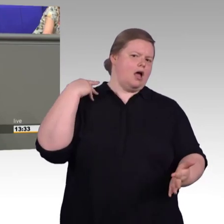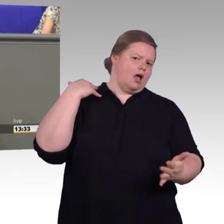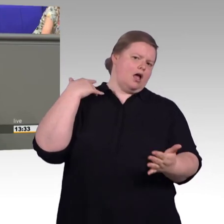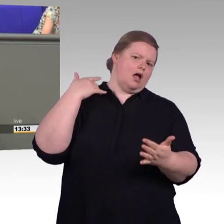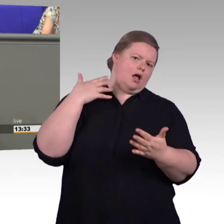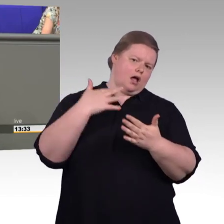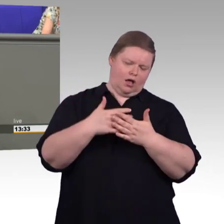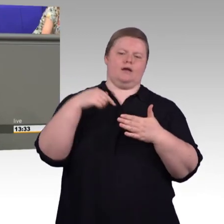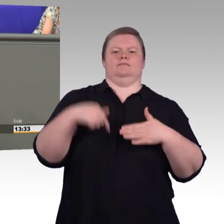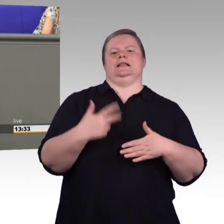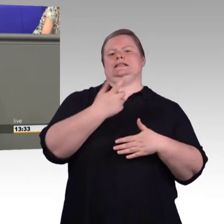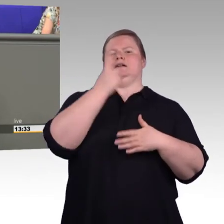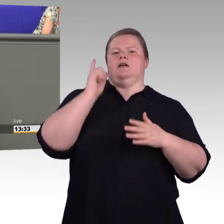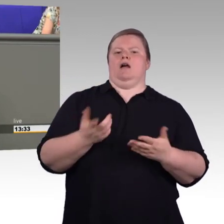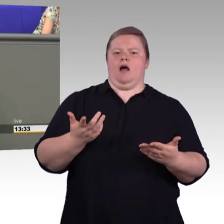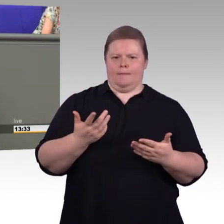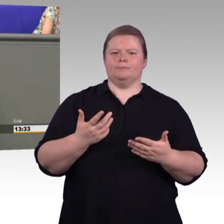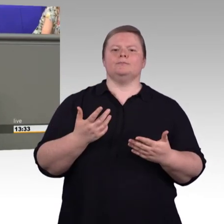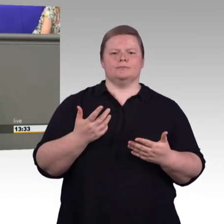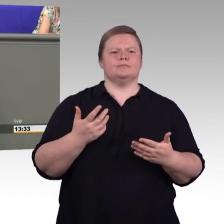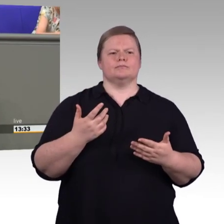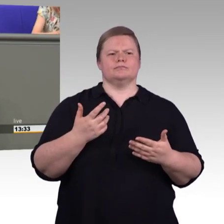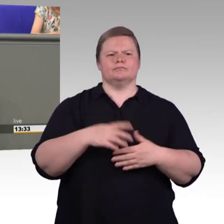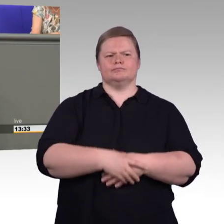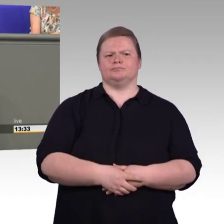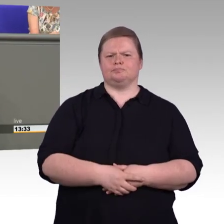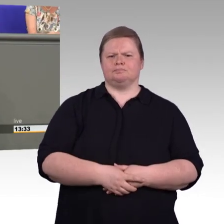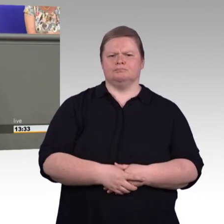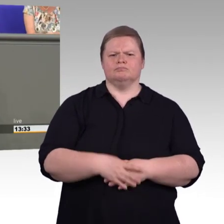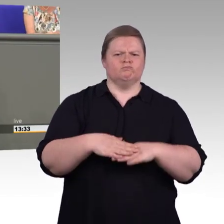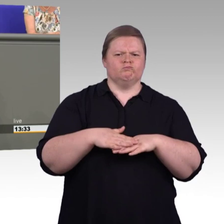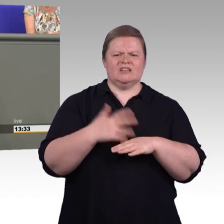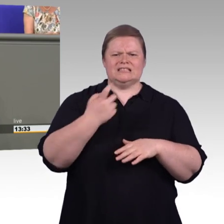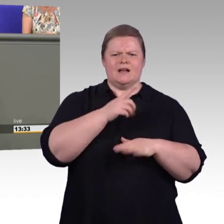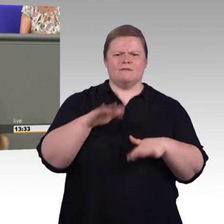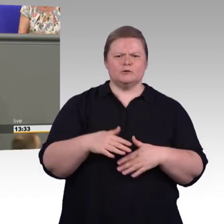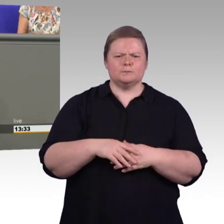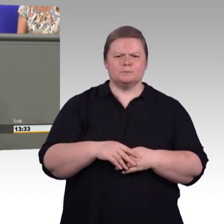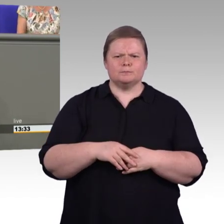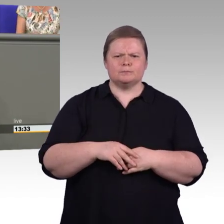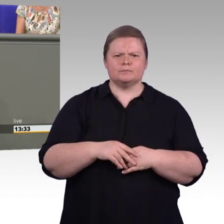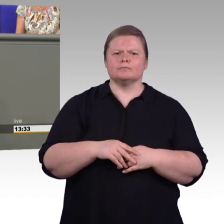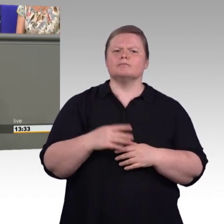Übrigens die erste Initiative dazu gab es von der PDS-Bundestagsfraktion in der 14. Wahlperiode die 2000 bereits einen Gesetzentwurf